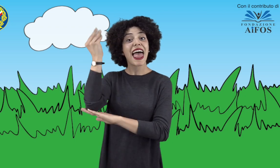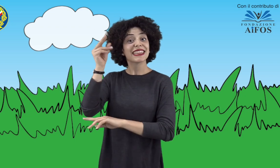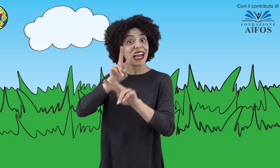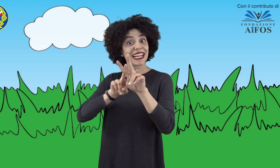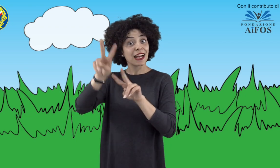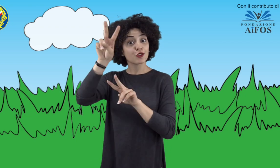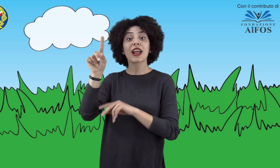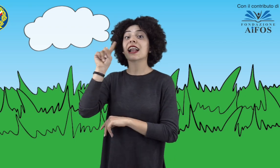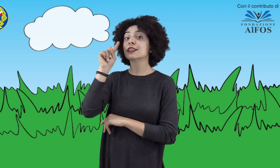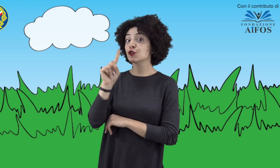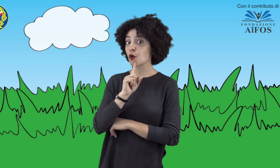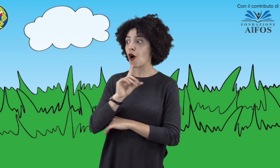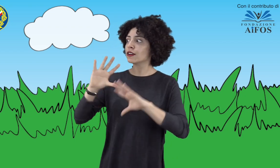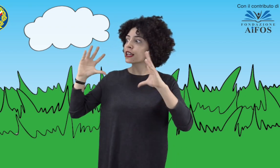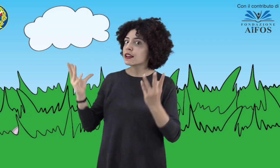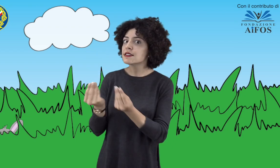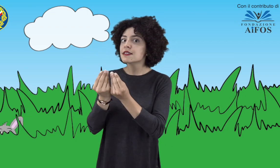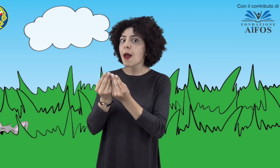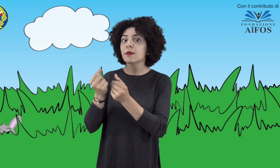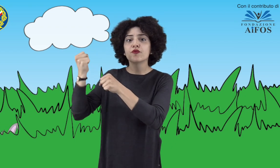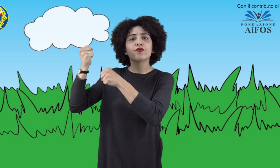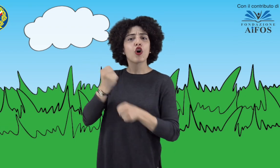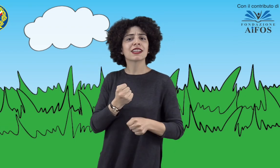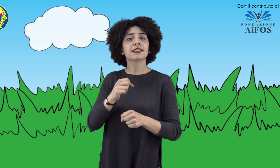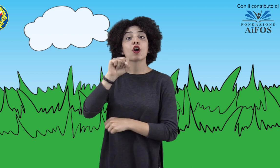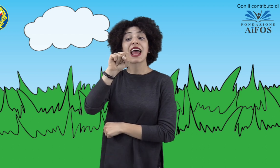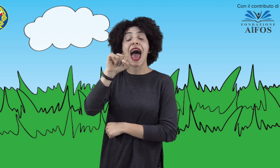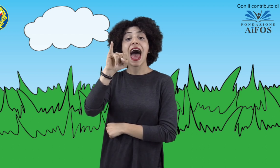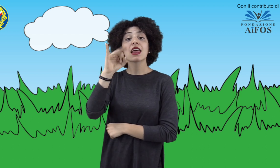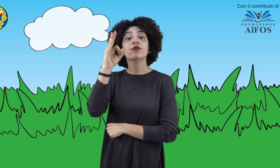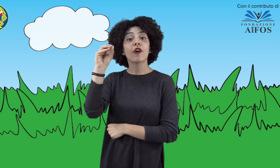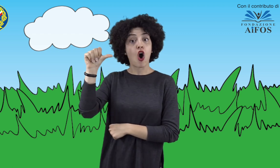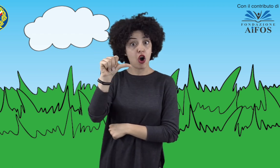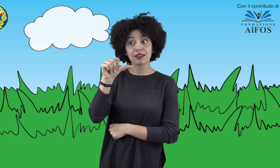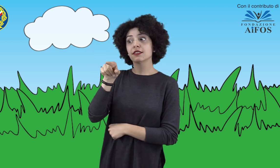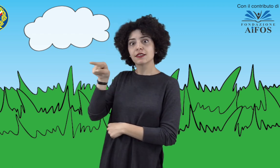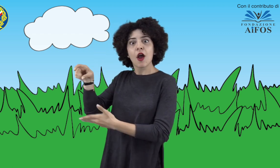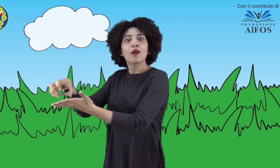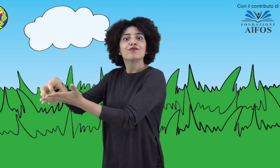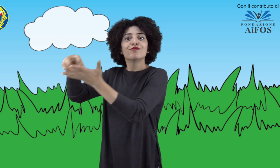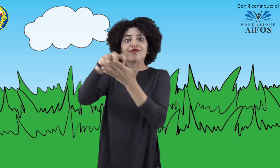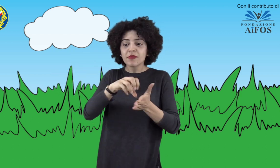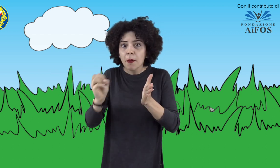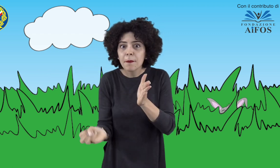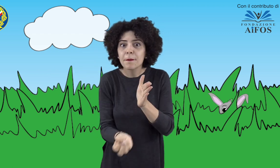L'Ente Nazionale Sordi, grazie al contributo della Fondazione Aifos,